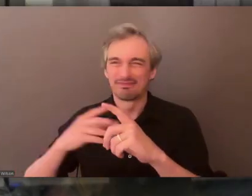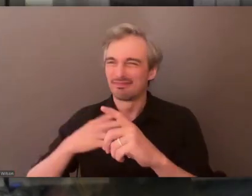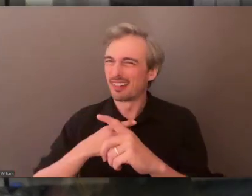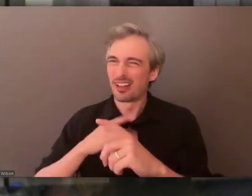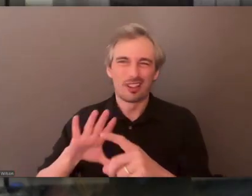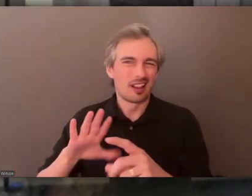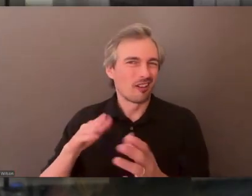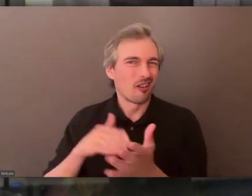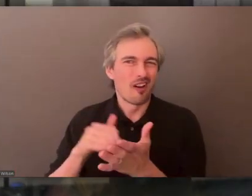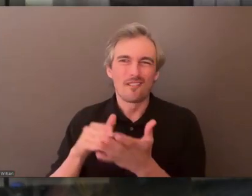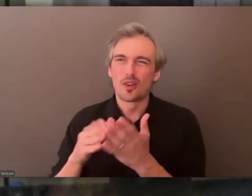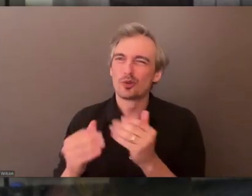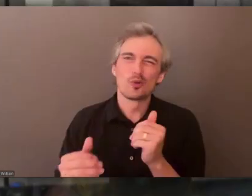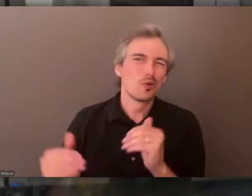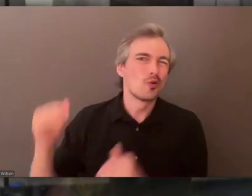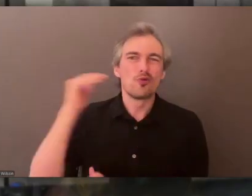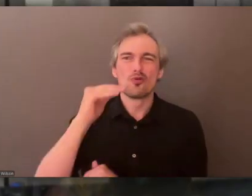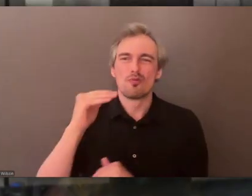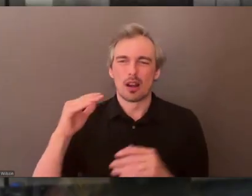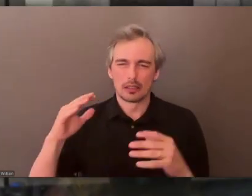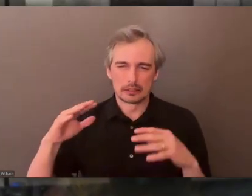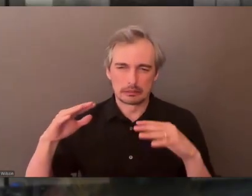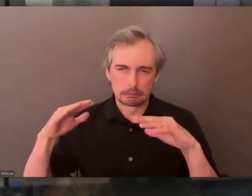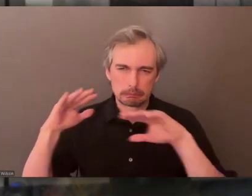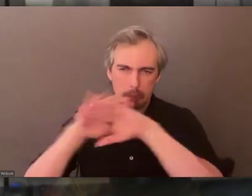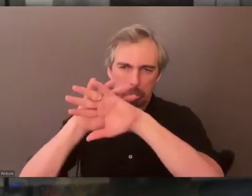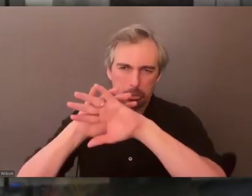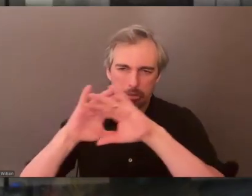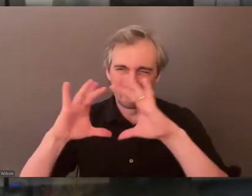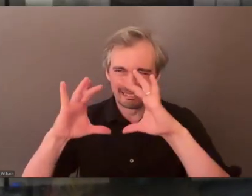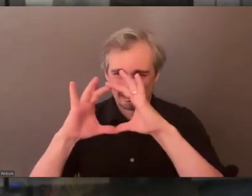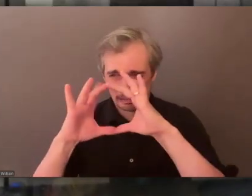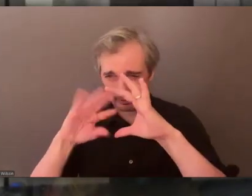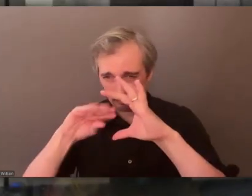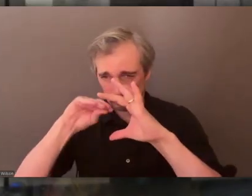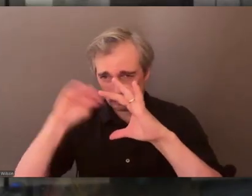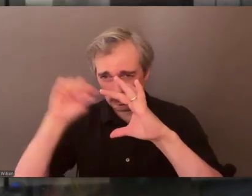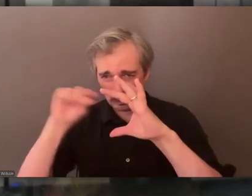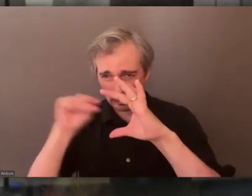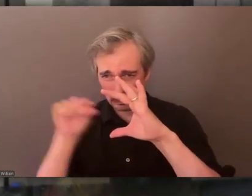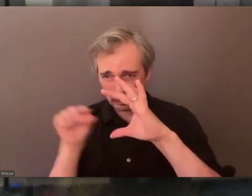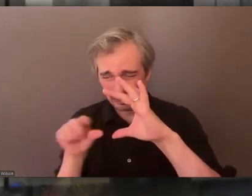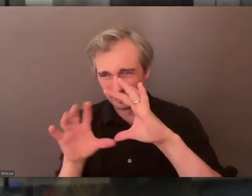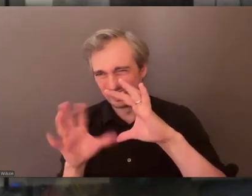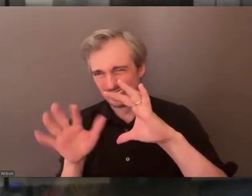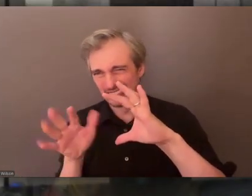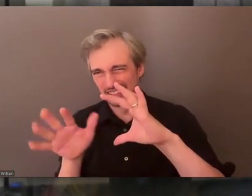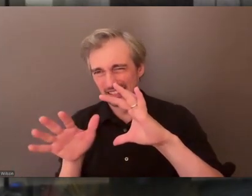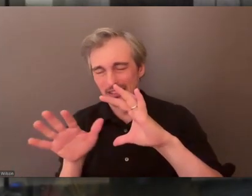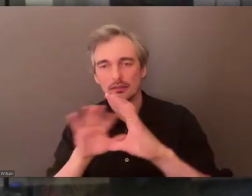ですから、それらは間違いなく最もアクセスしやすいものです。 情報が分かりやすく表示されるからです。